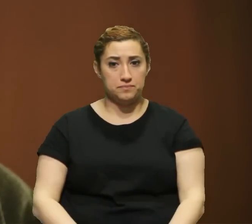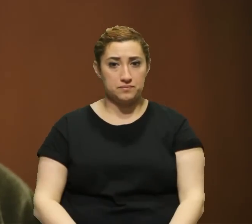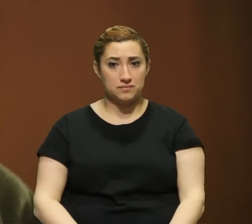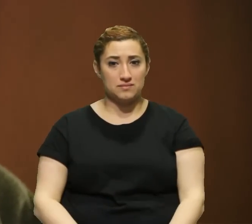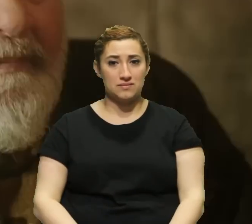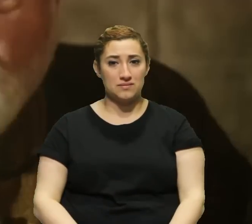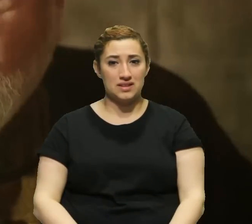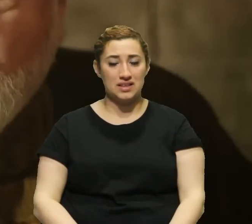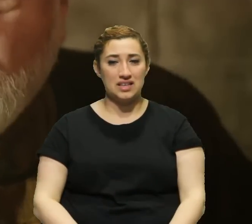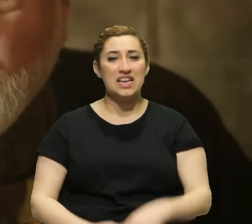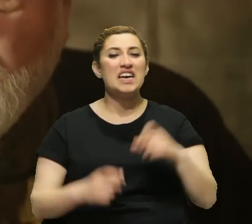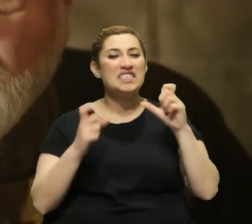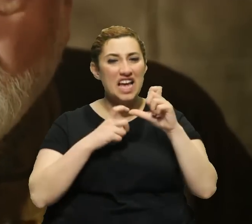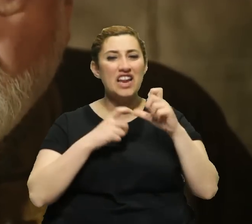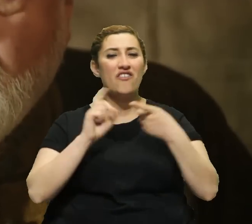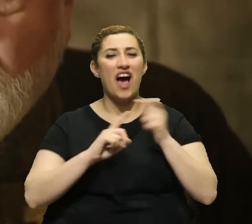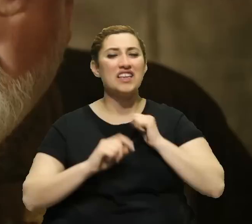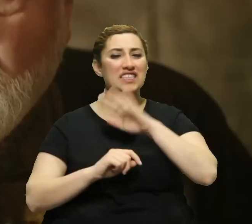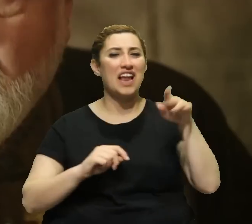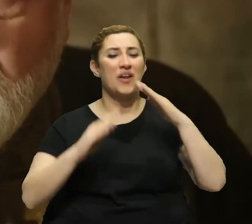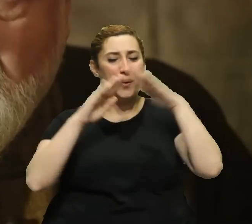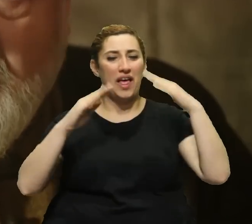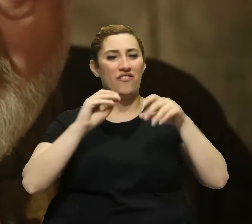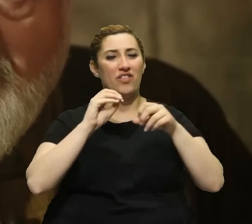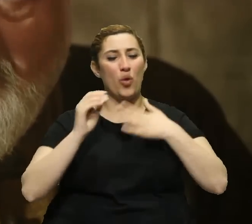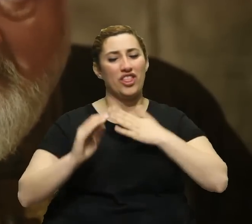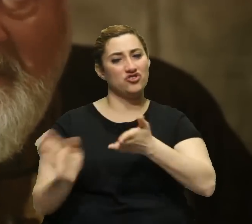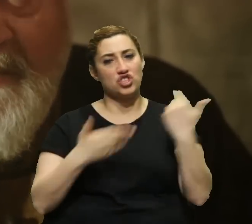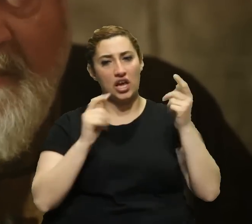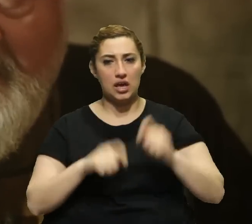Çek Sarı Ağa ile kolcularını o dergâhın üzerinden.